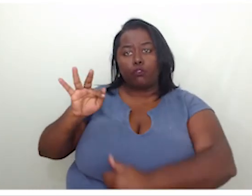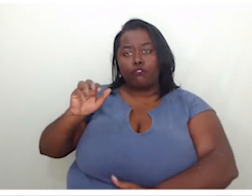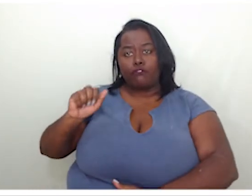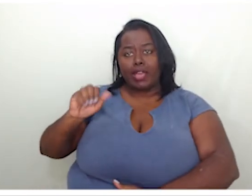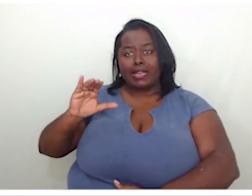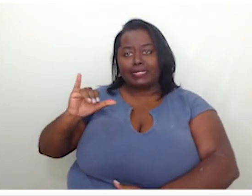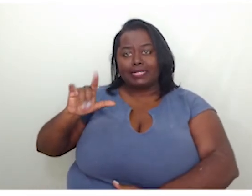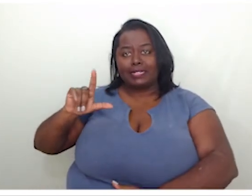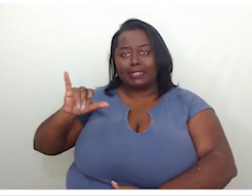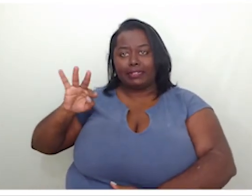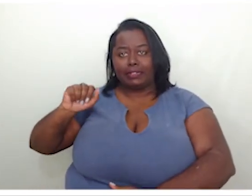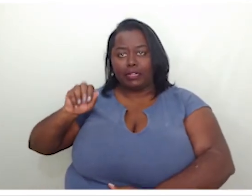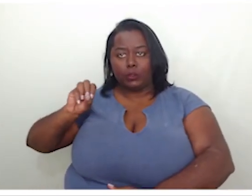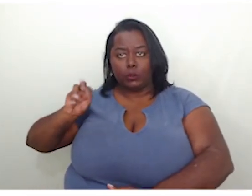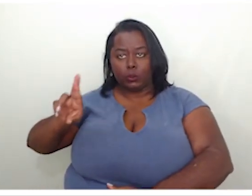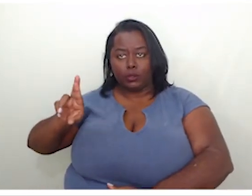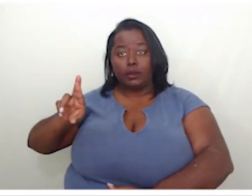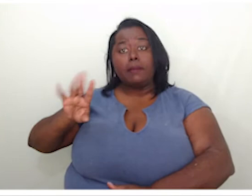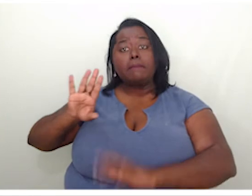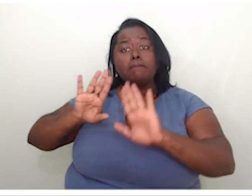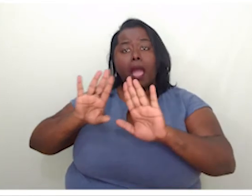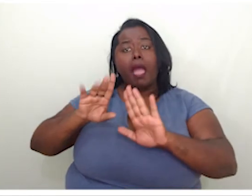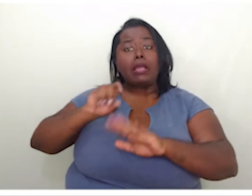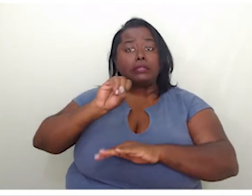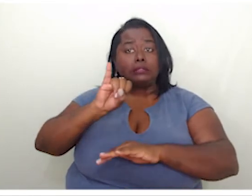es posible organizar reuniones en línea.